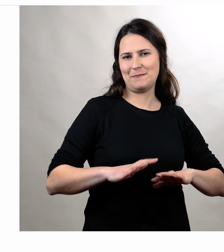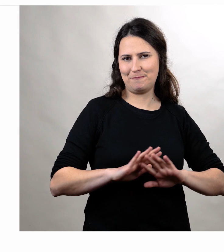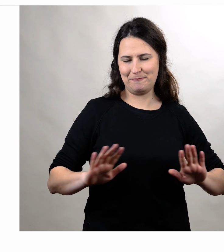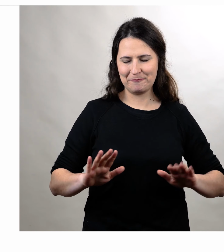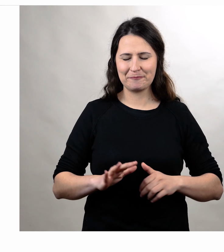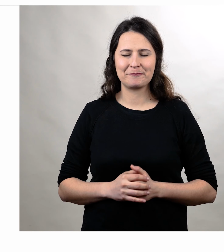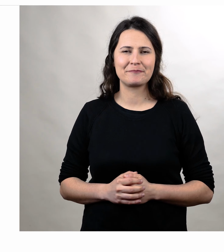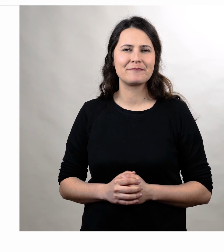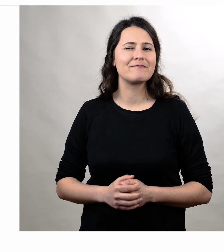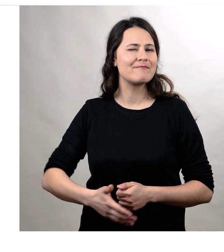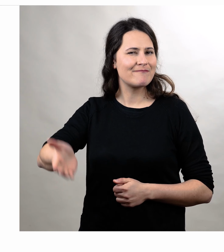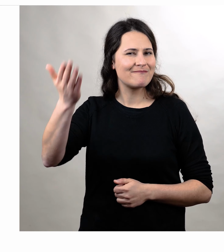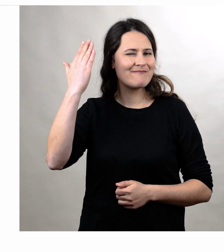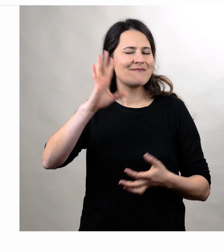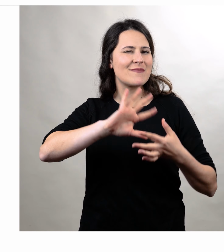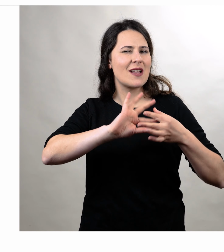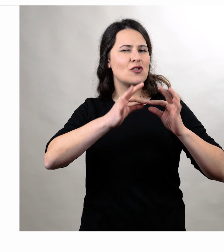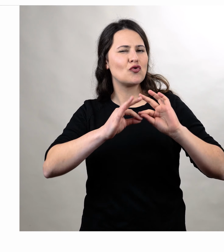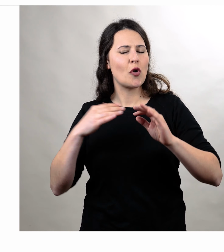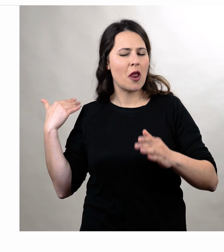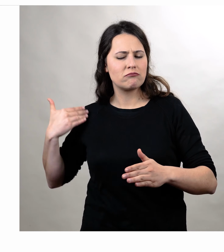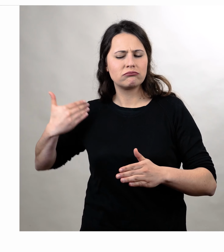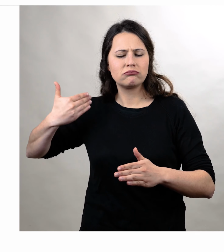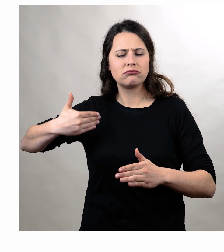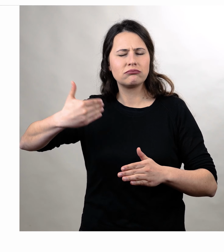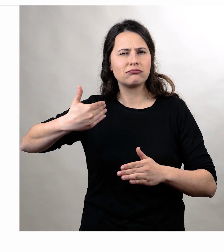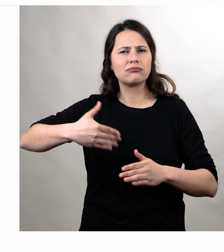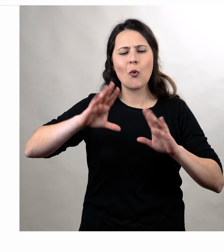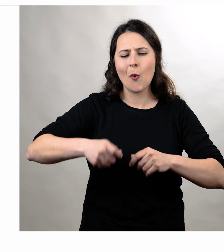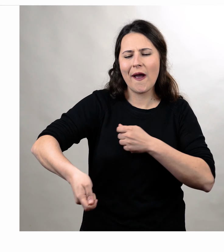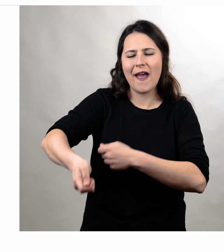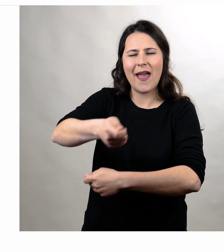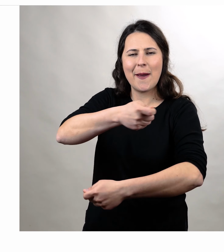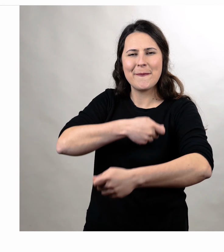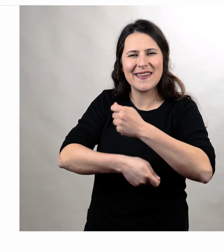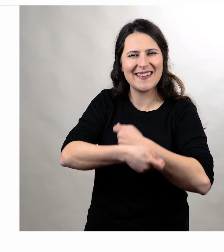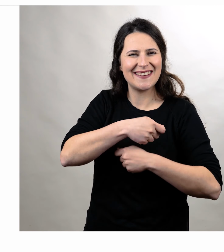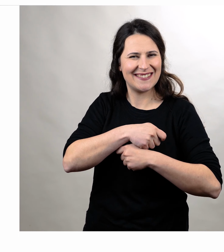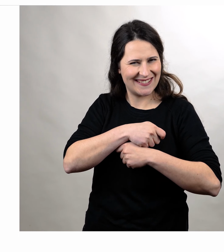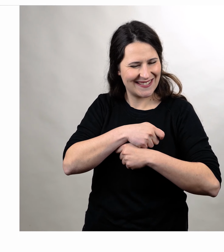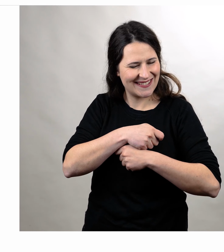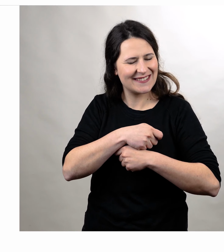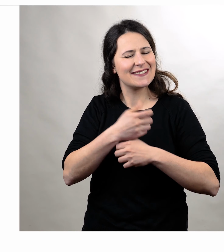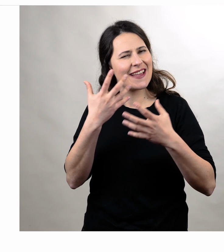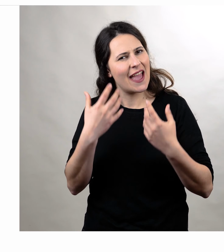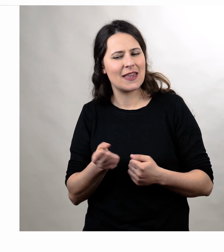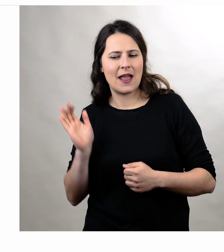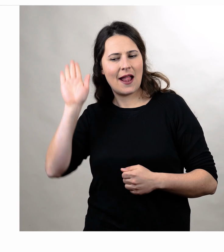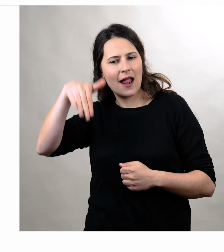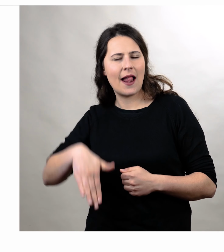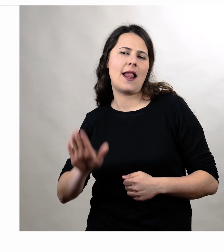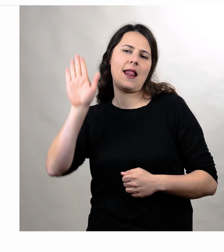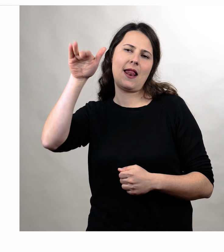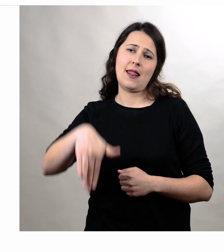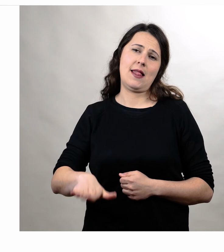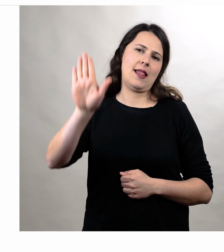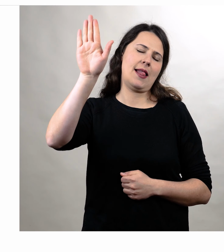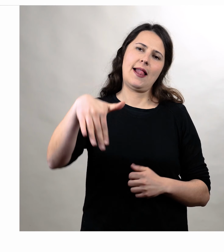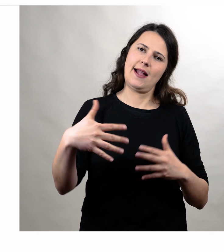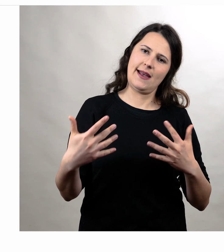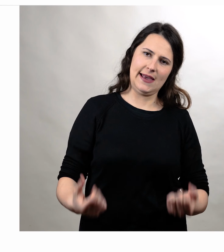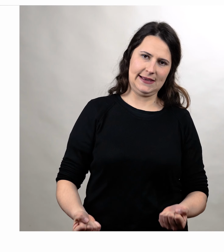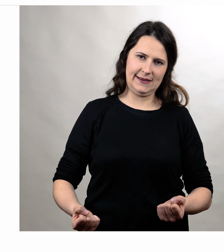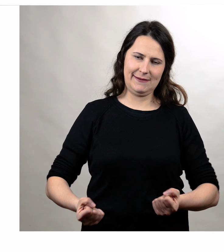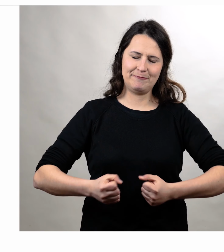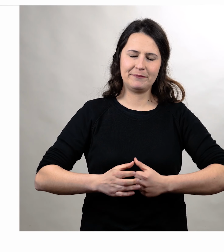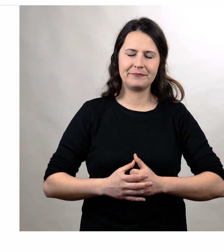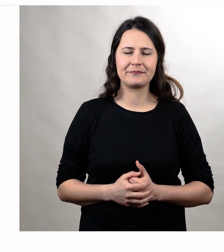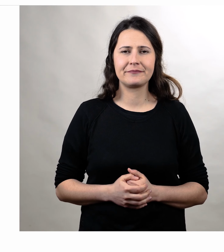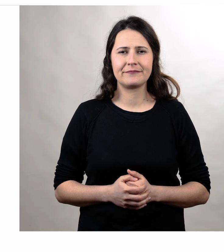Ιστορικά, ο επιχειρηματικός χώρος της κρουαζιέρας είχε πολλές μεταβολές και σκαμπανεβάσματα.